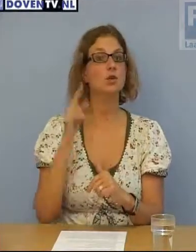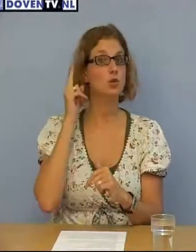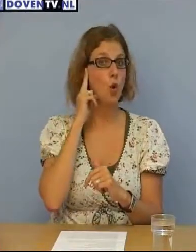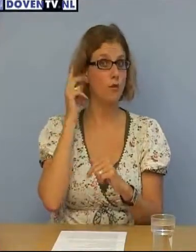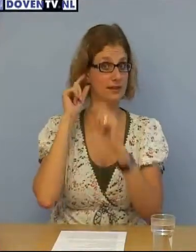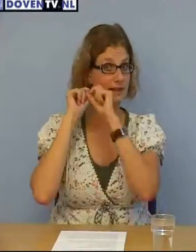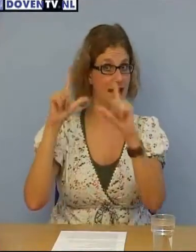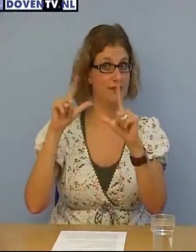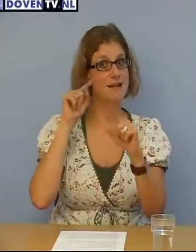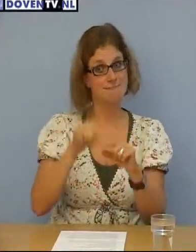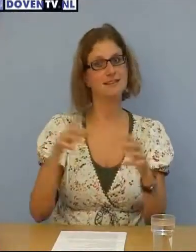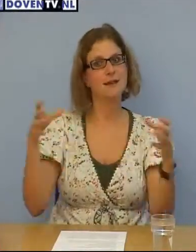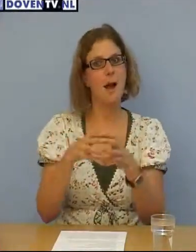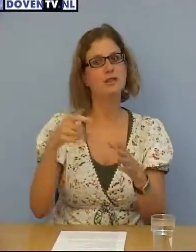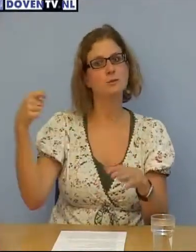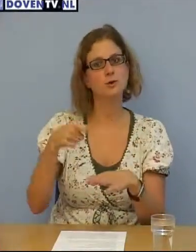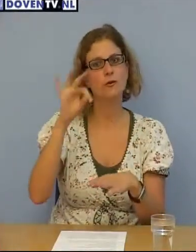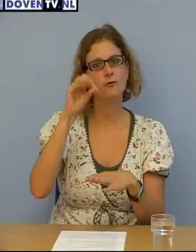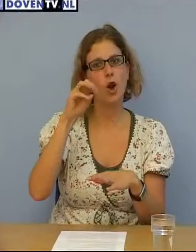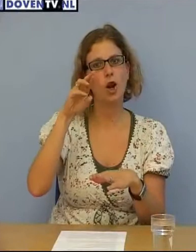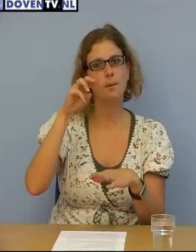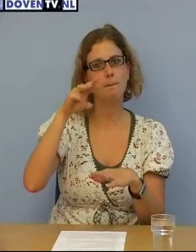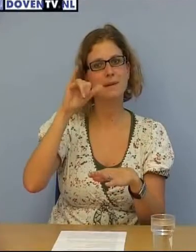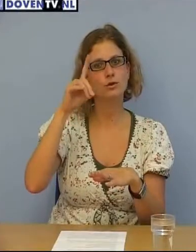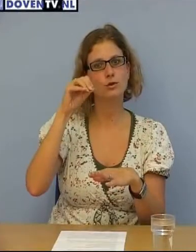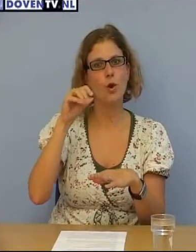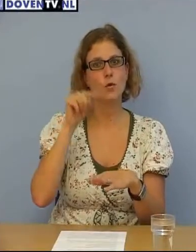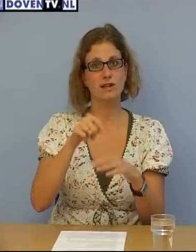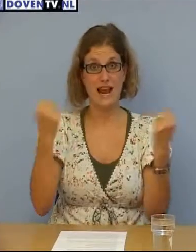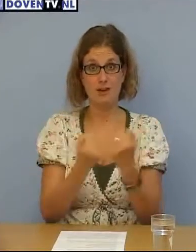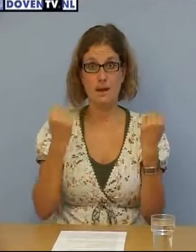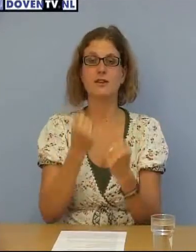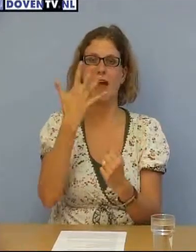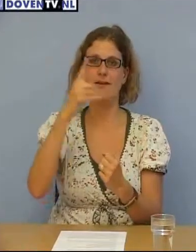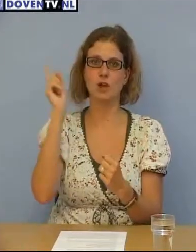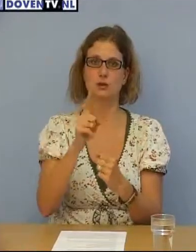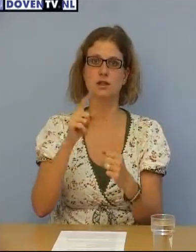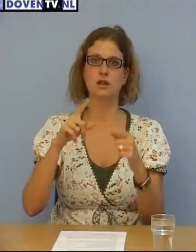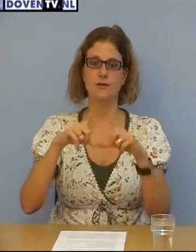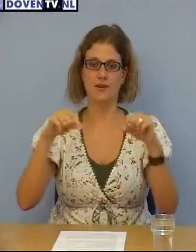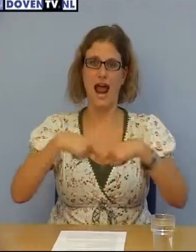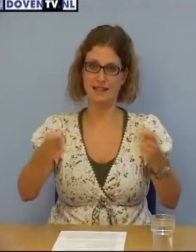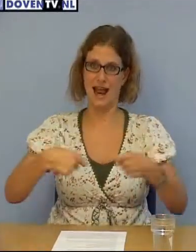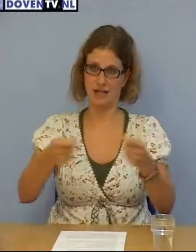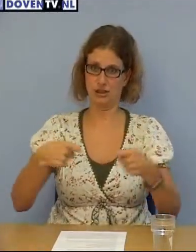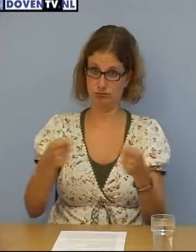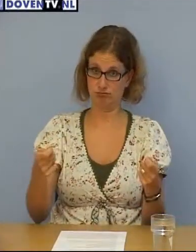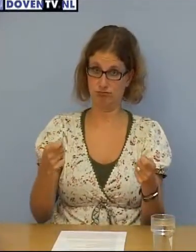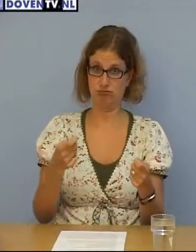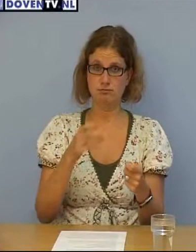DovenTV stelt samen met sponsor Formido 5.000 vrijkaarten beschikbaar.